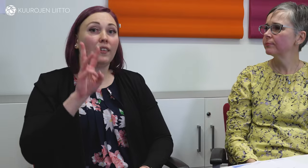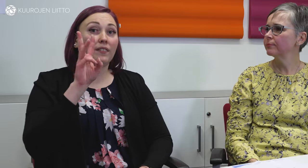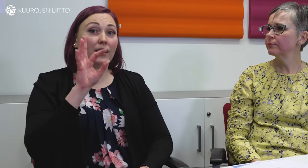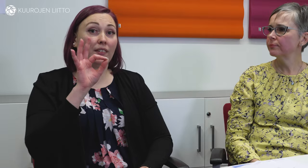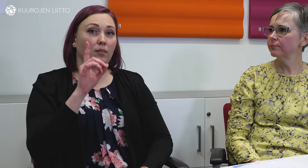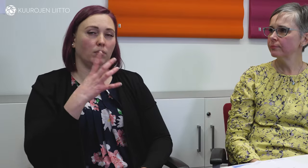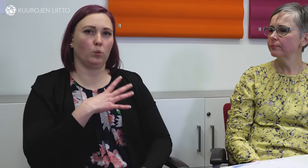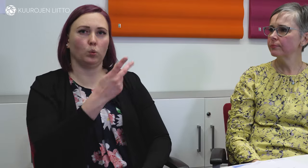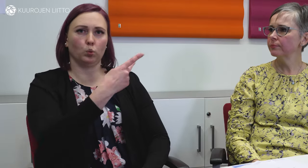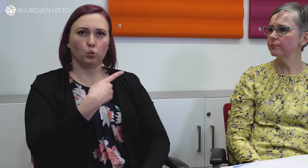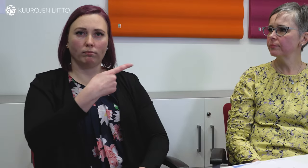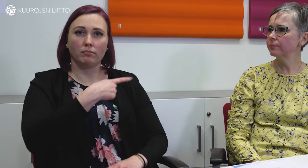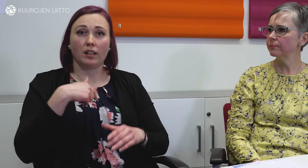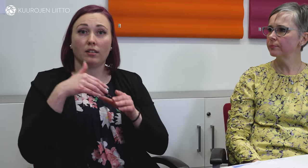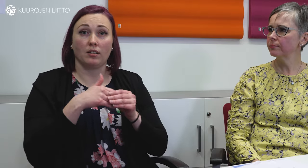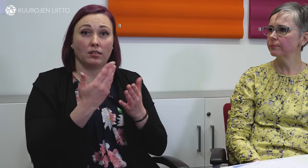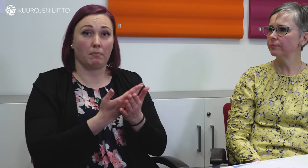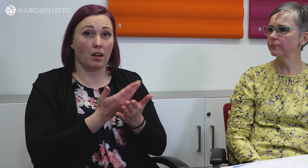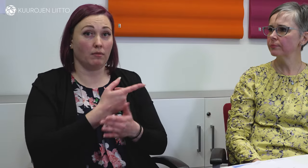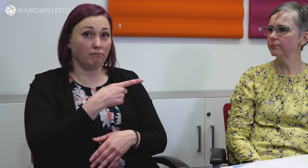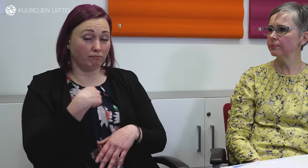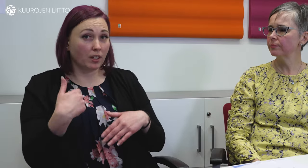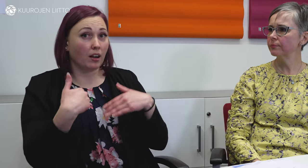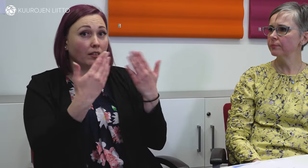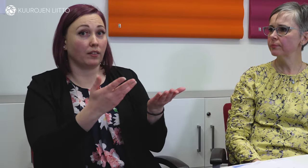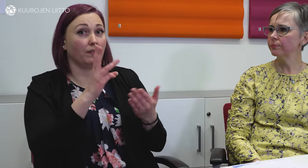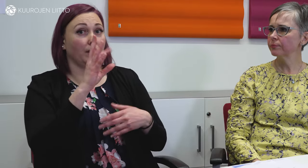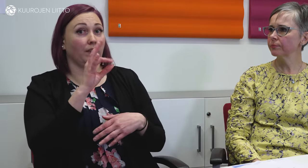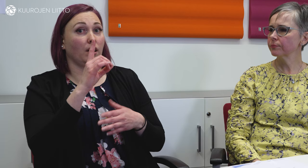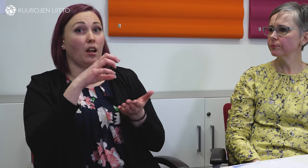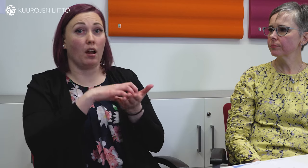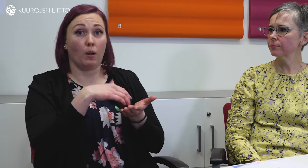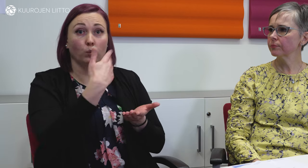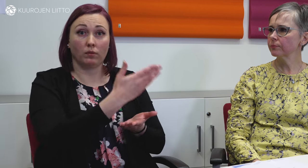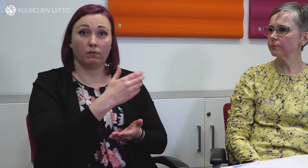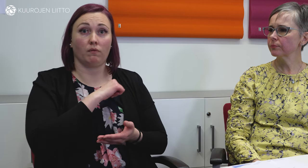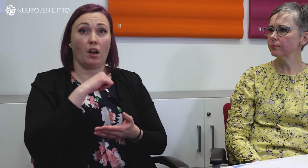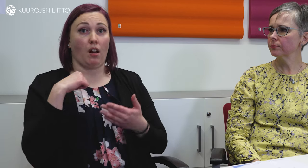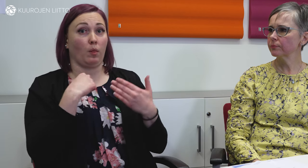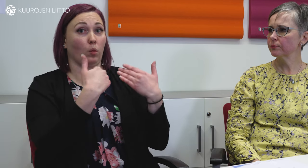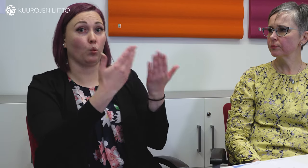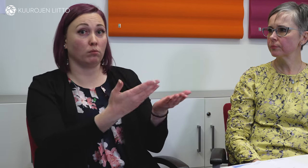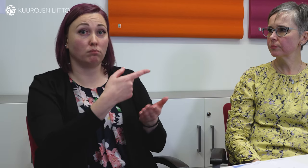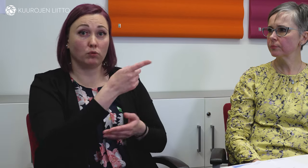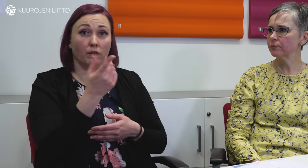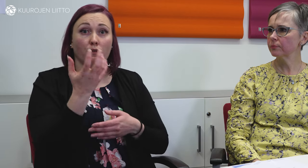WFD pyysi meitä jäsenmaita antamaan WFD:n hallitukselle valtuudet -